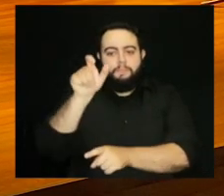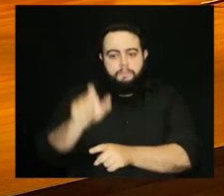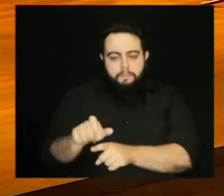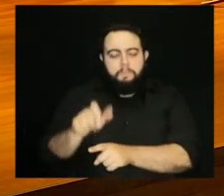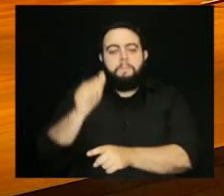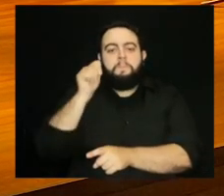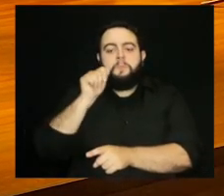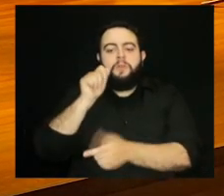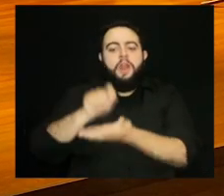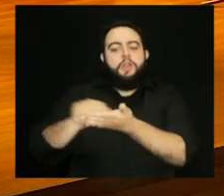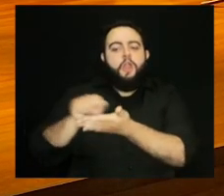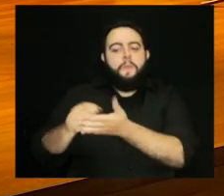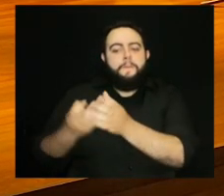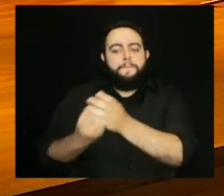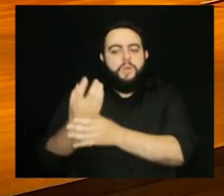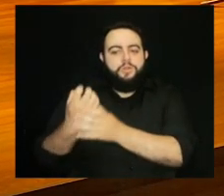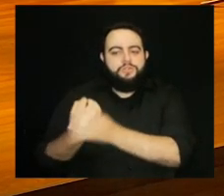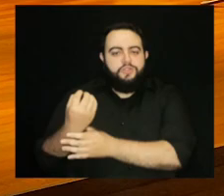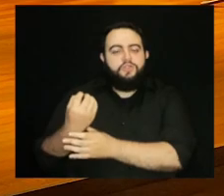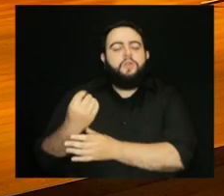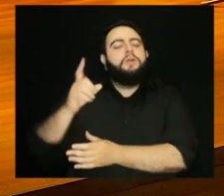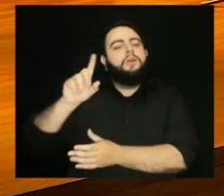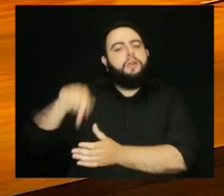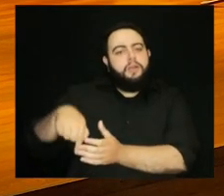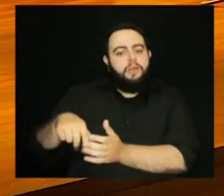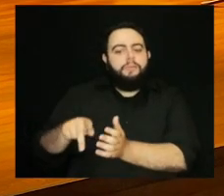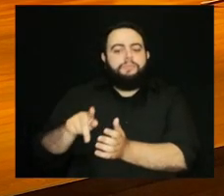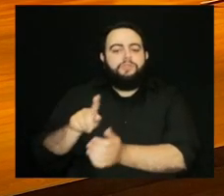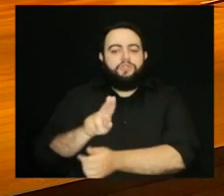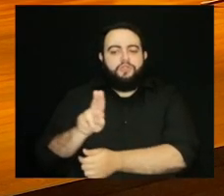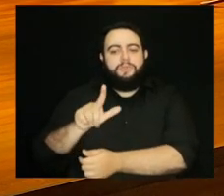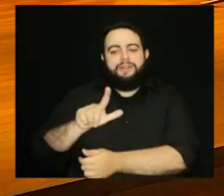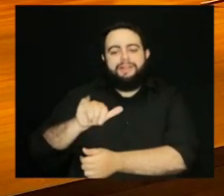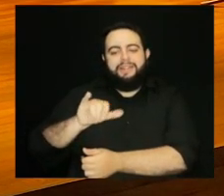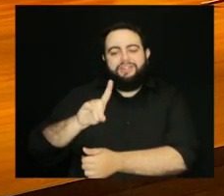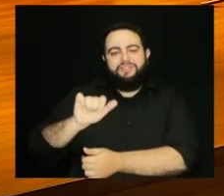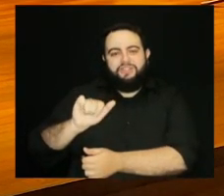época chamada Lídia Knorr, da qual a gente não conseguiu descobrir quase nada, tem um álbum de